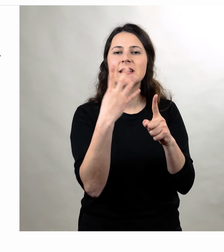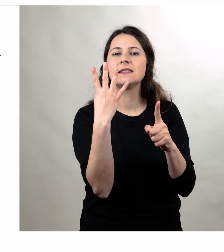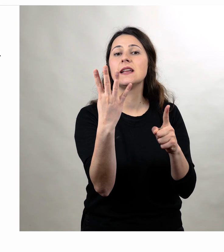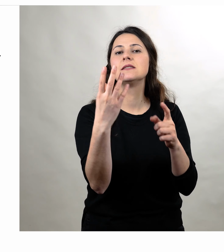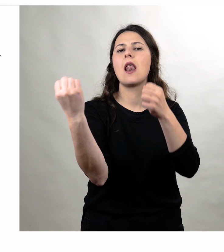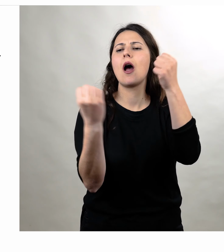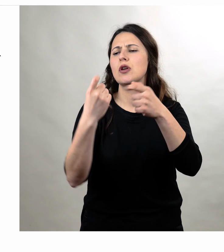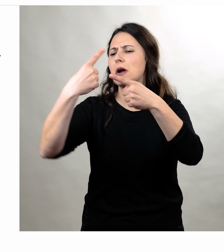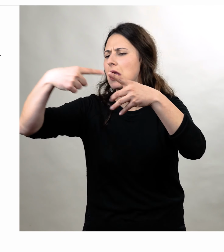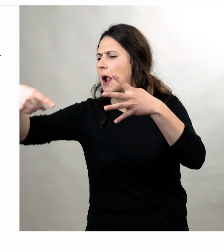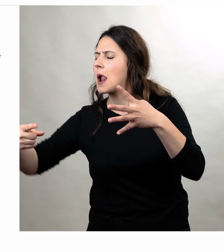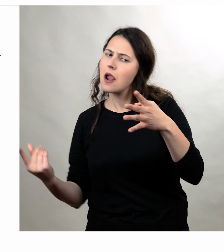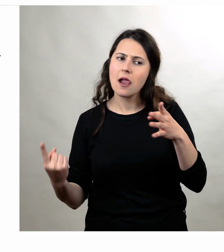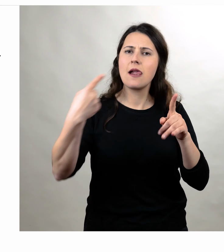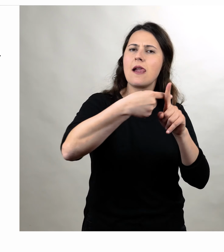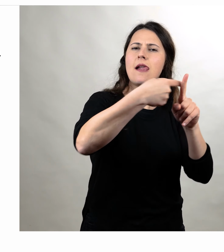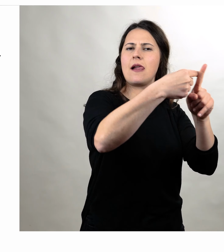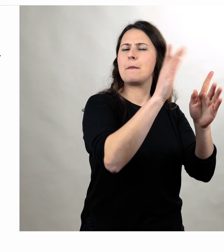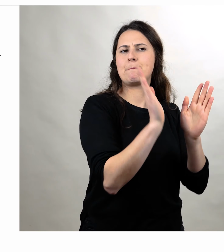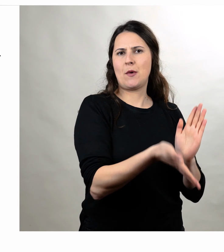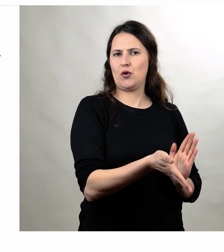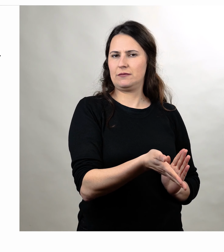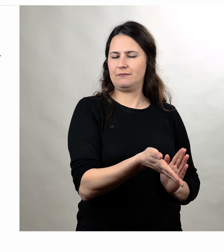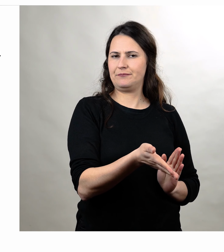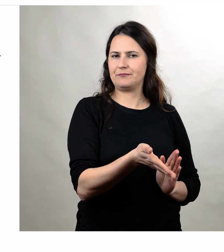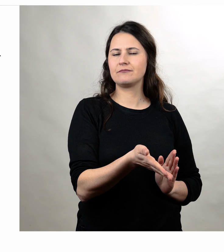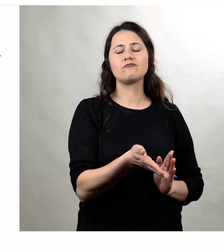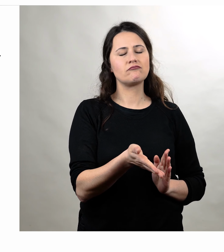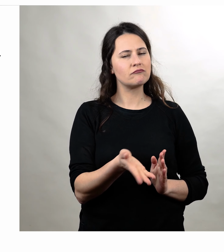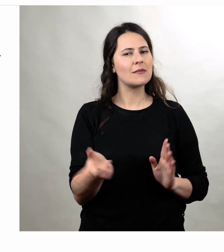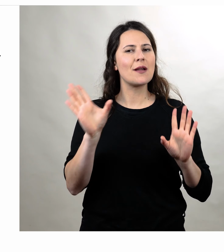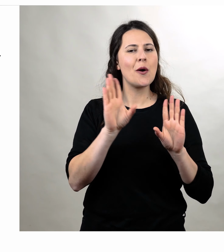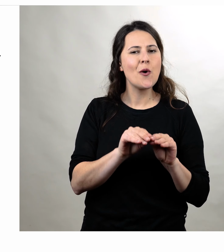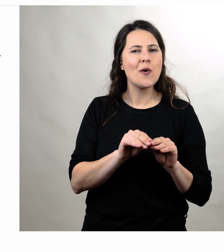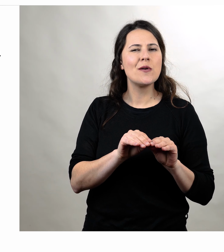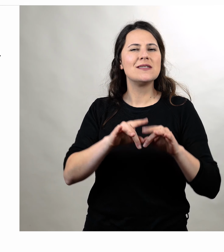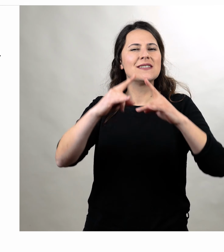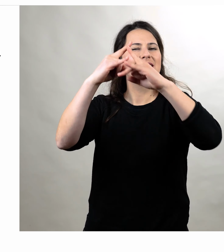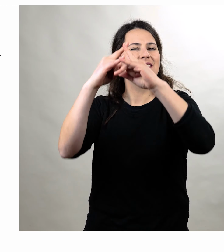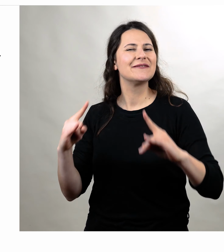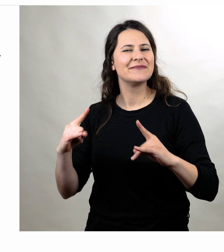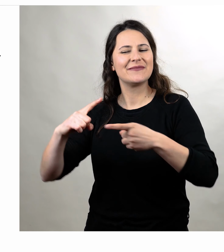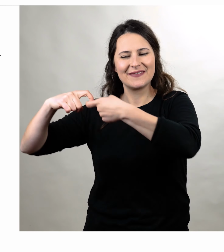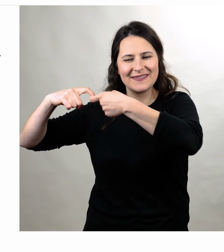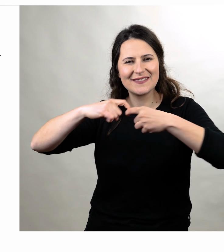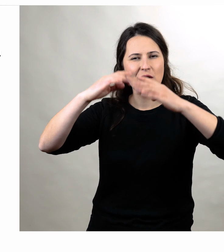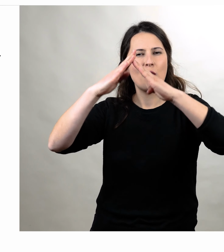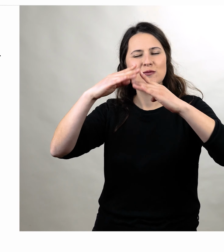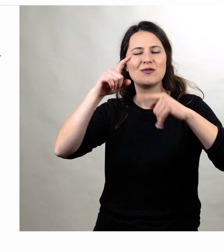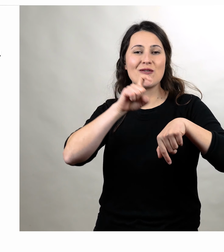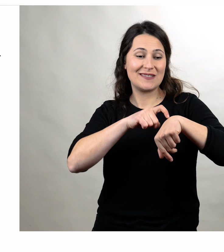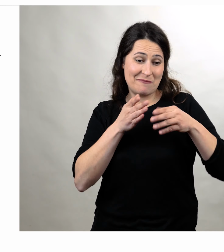Πλεονεκτήματα για κρατήσεις κατασκηνωτικού τύπου κατά τη διάρκεια του ταξιδιού: